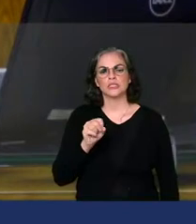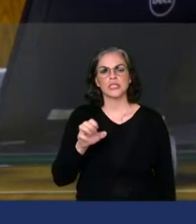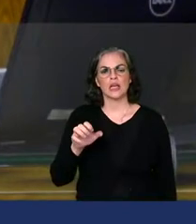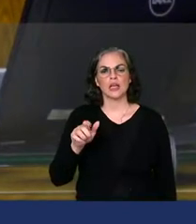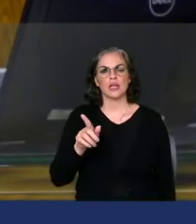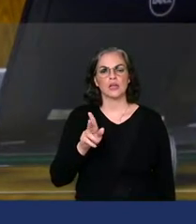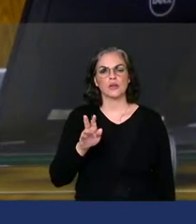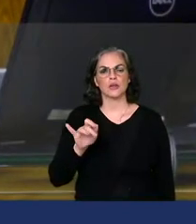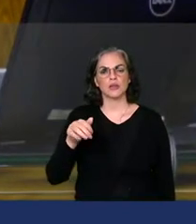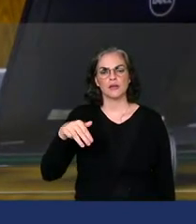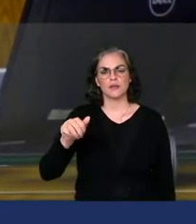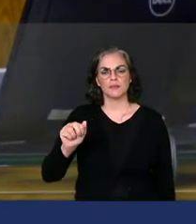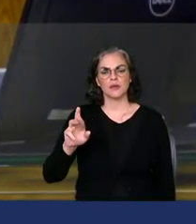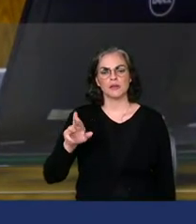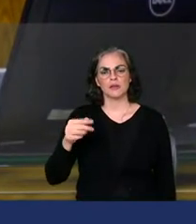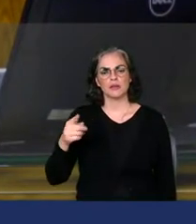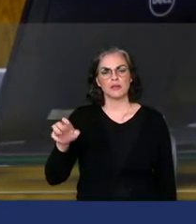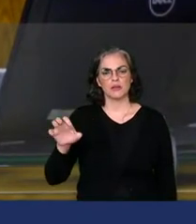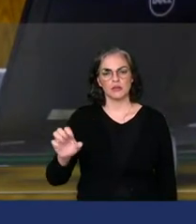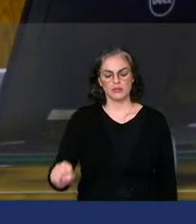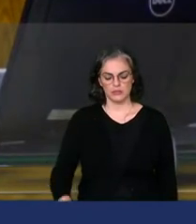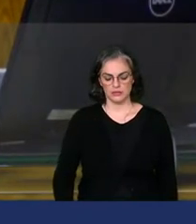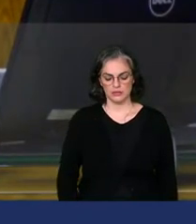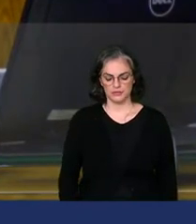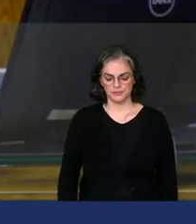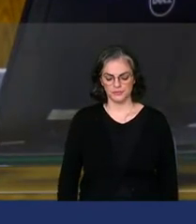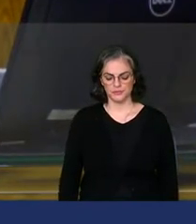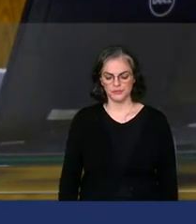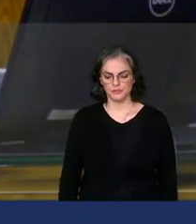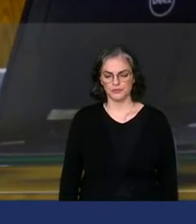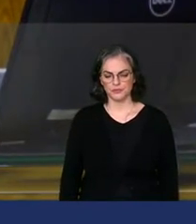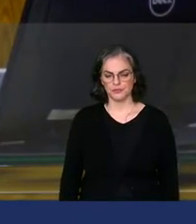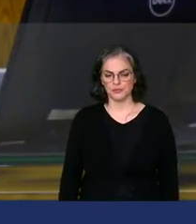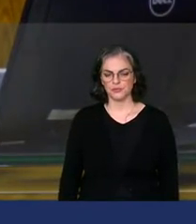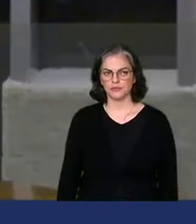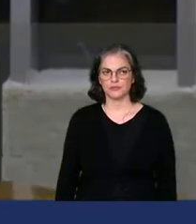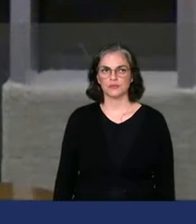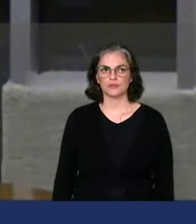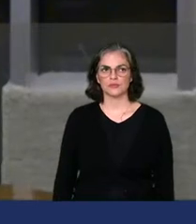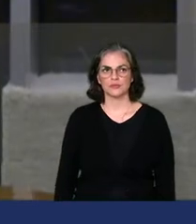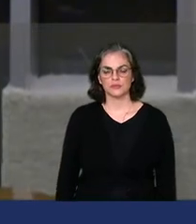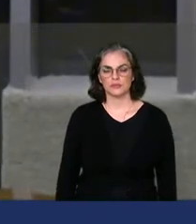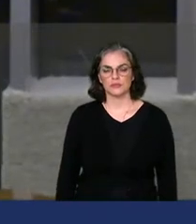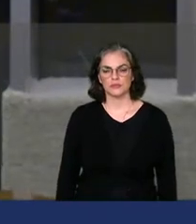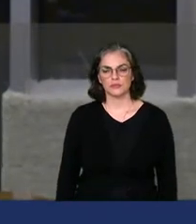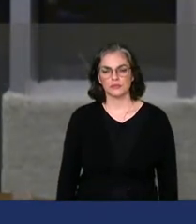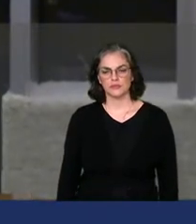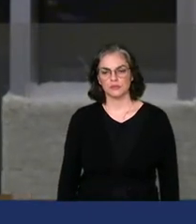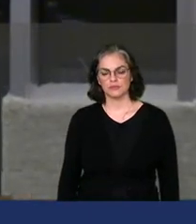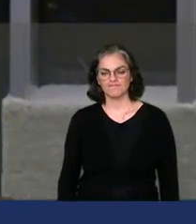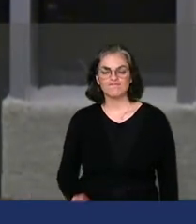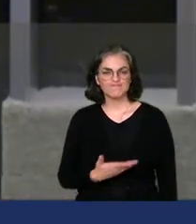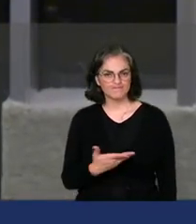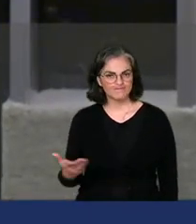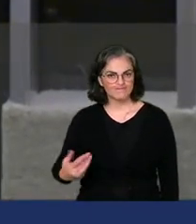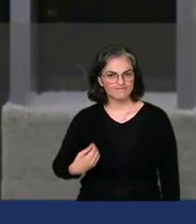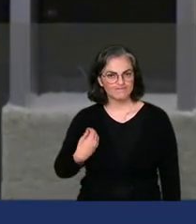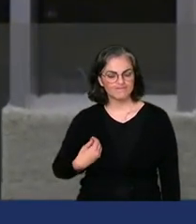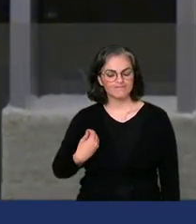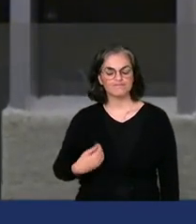GUIMARÃES. -- [DEPUTADO]: SENHOR PRESIDENTE PRESIDENTE, SENHORAS E SENHORES PARLAMENTARES , ESSE É O MOMENTO ALTO DA CÂMARA DOS